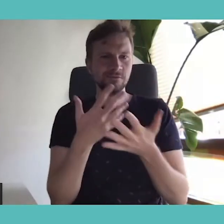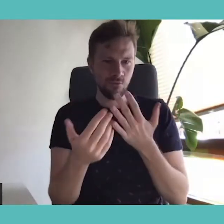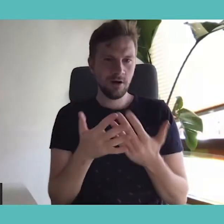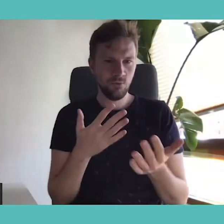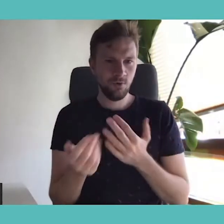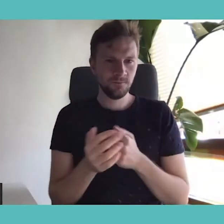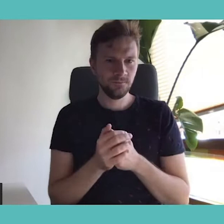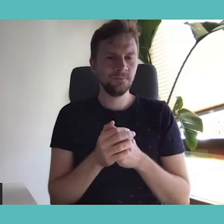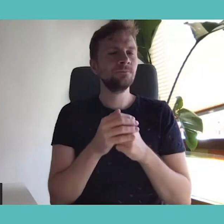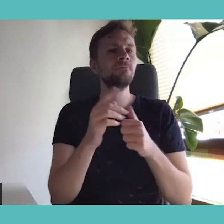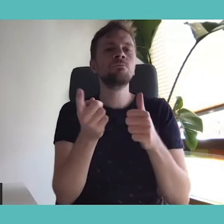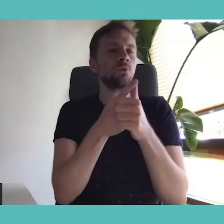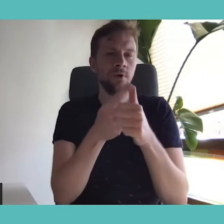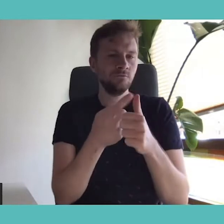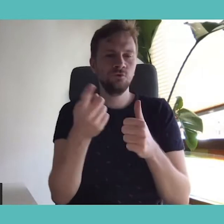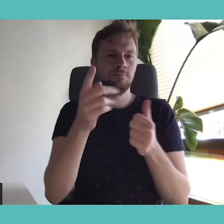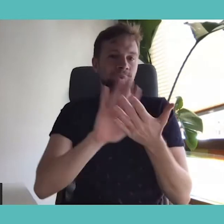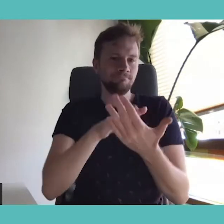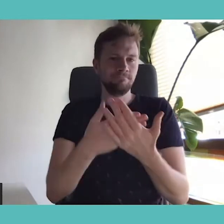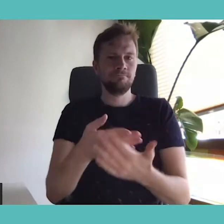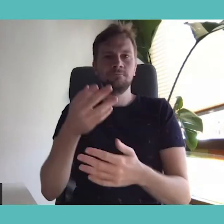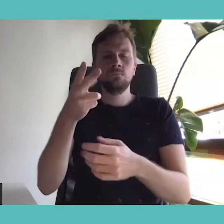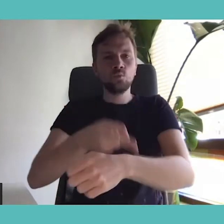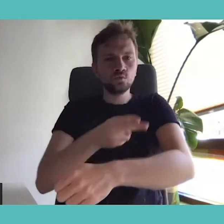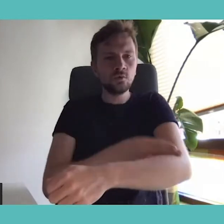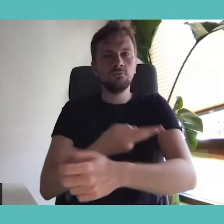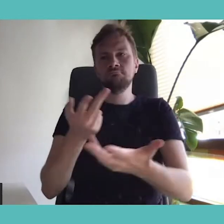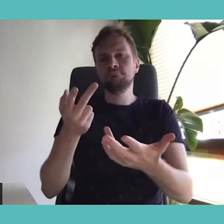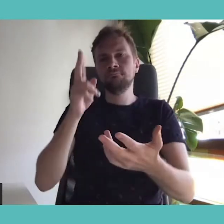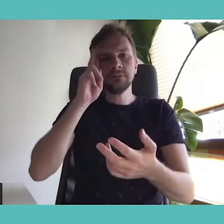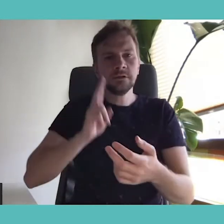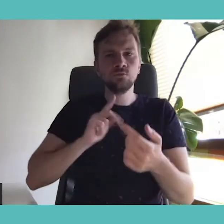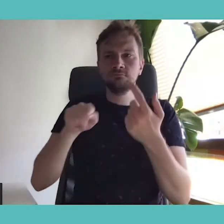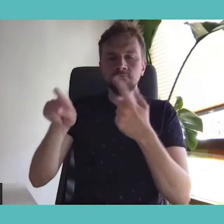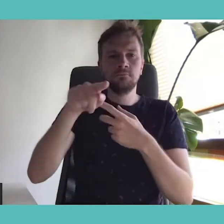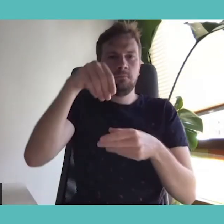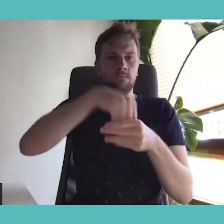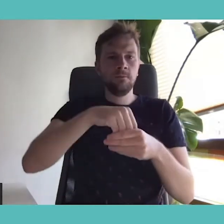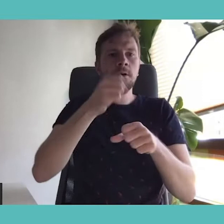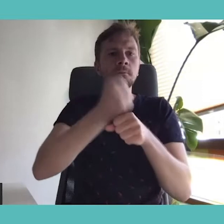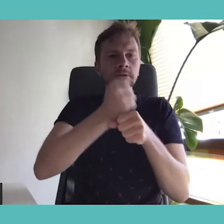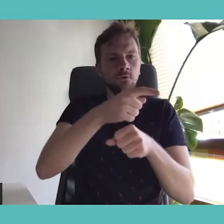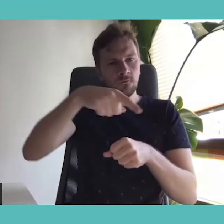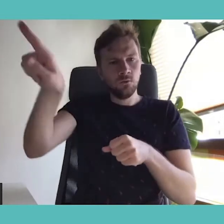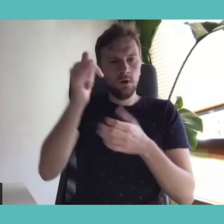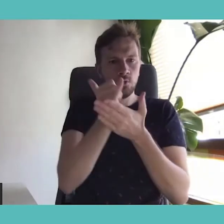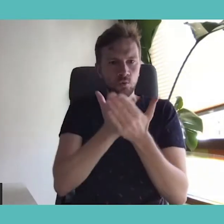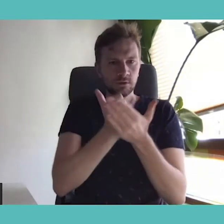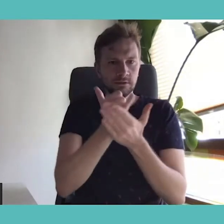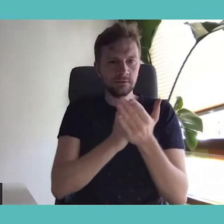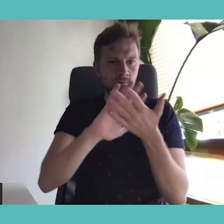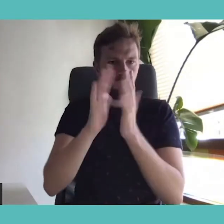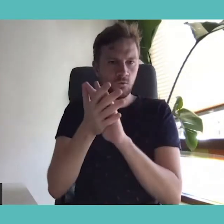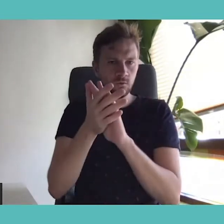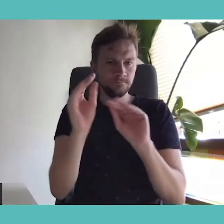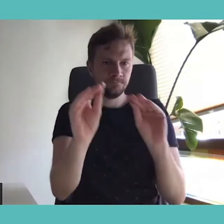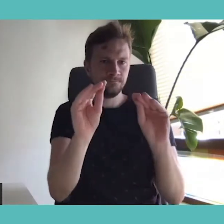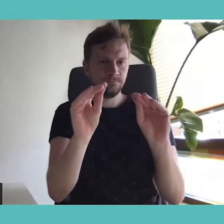Po pierwsze, np. w urzędach, instytucjach pracownicy są wysyłani na kurs, albo nawzajem się uczą migać.